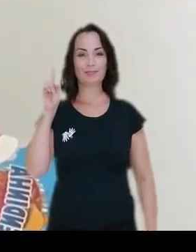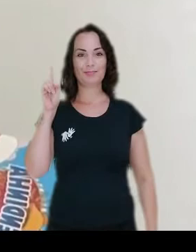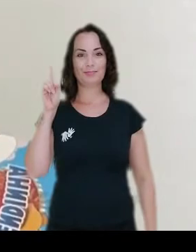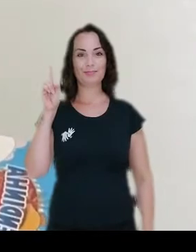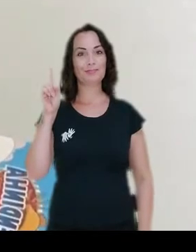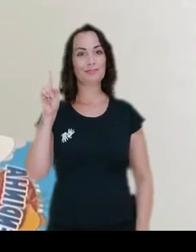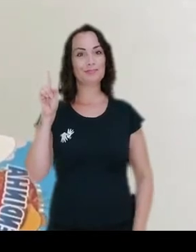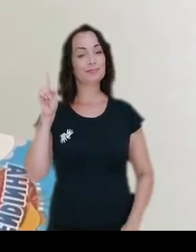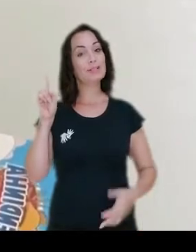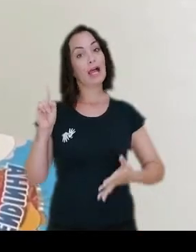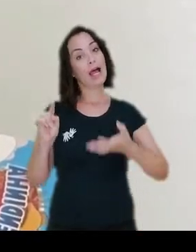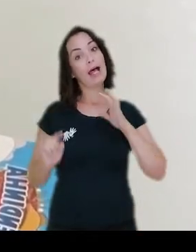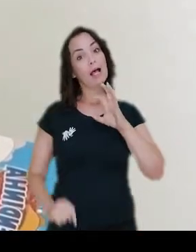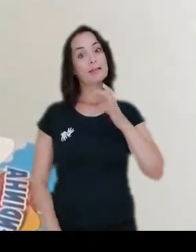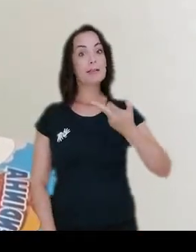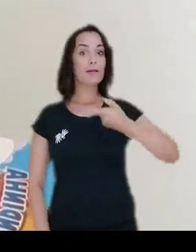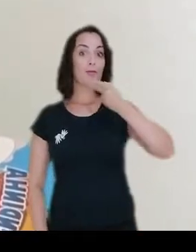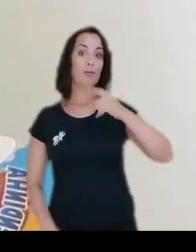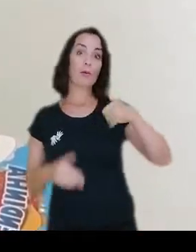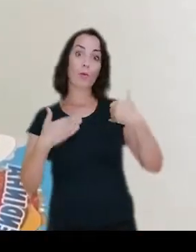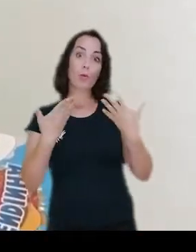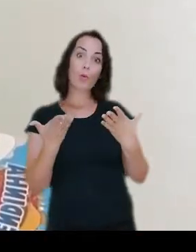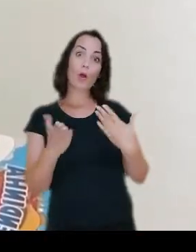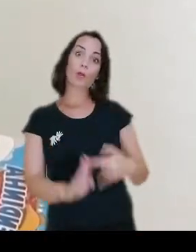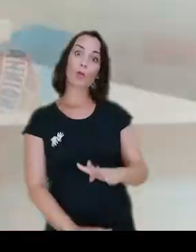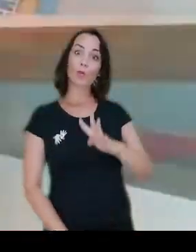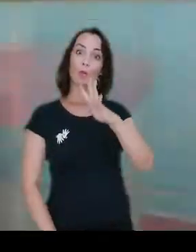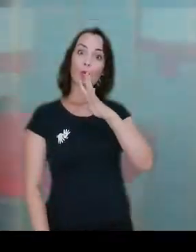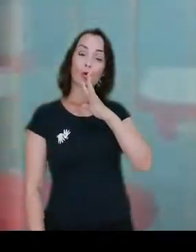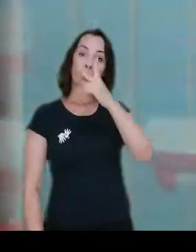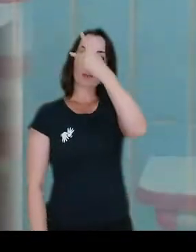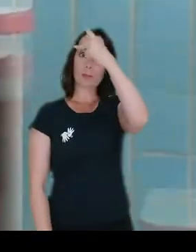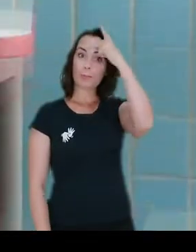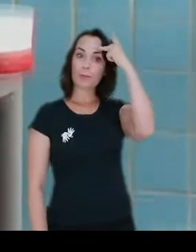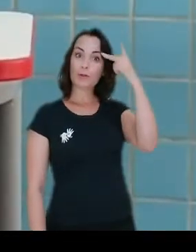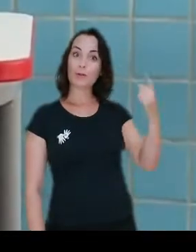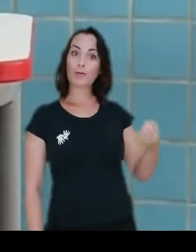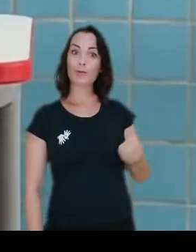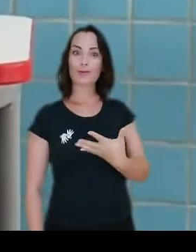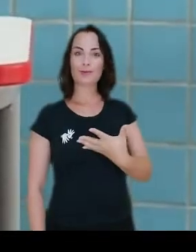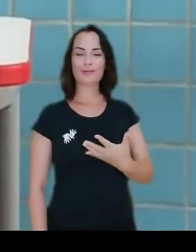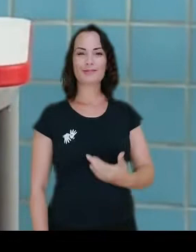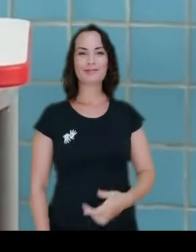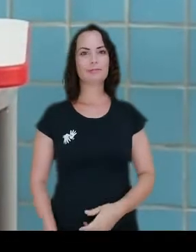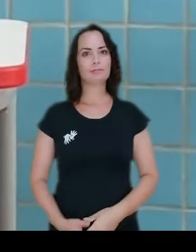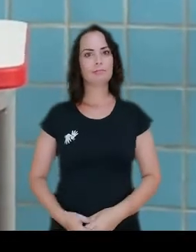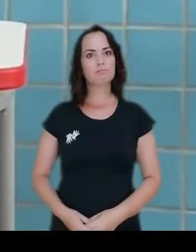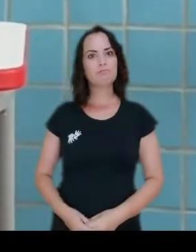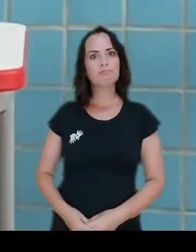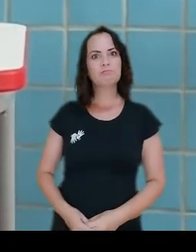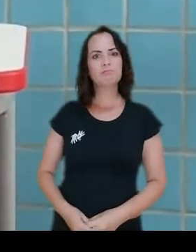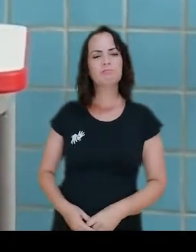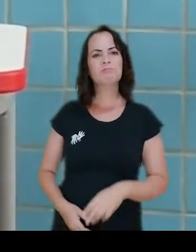é assim que a gente fala, quando conhecemos alguém Ah, e o que eu tenho que responder agora teacher?